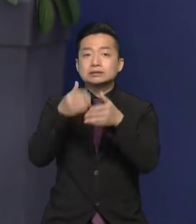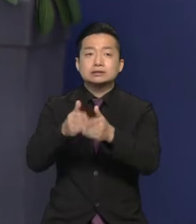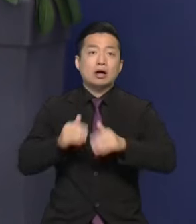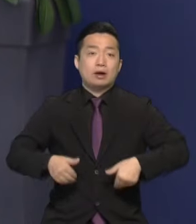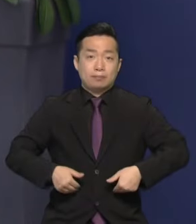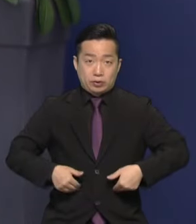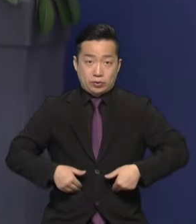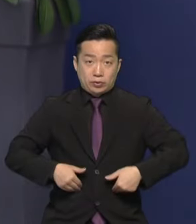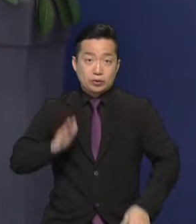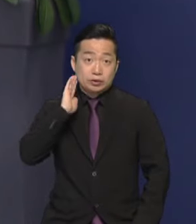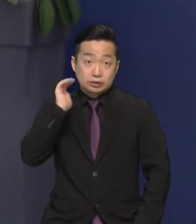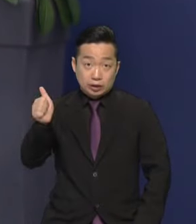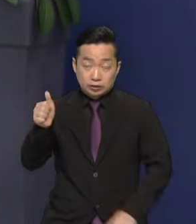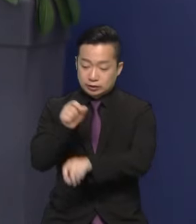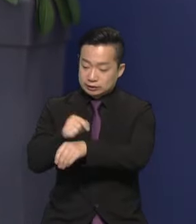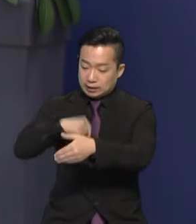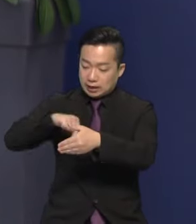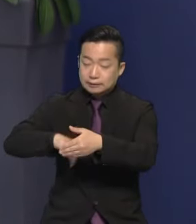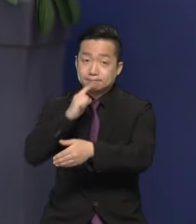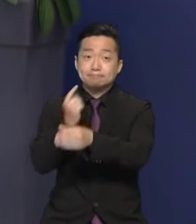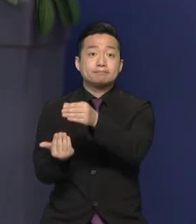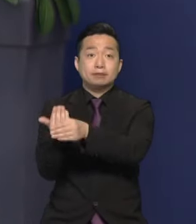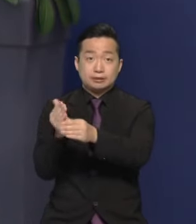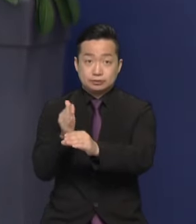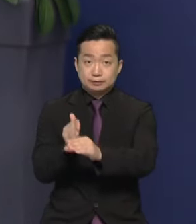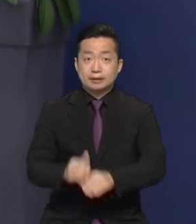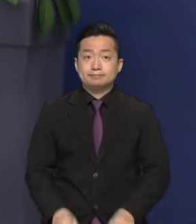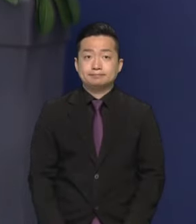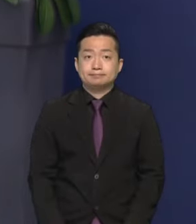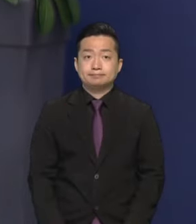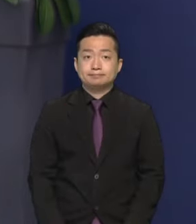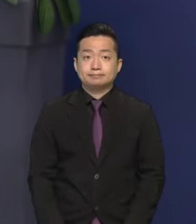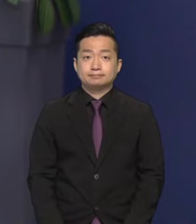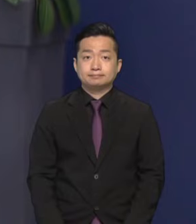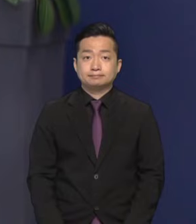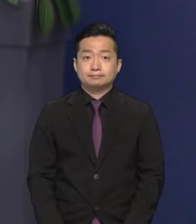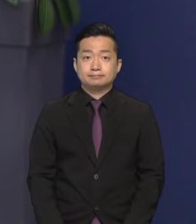내부에서 나오고 있습니다. SBS 윤나라입니다.